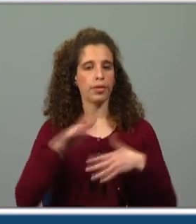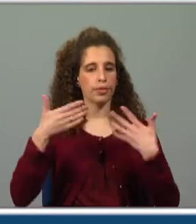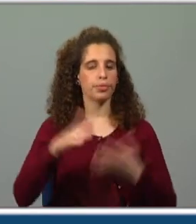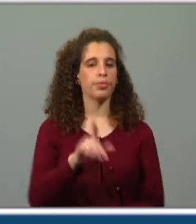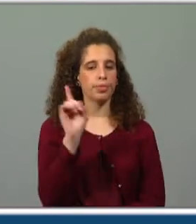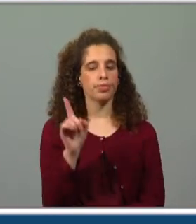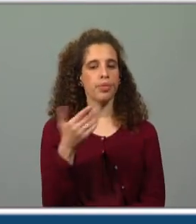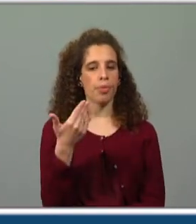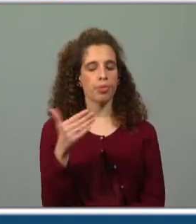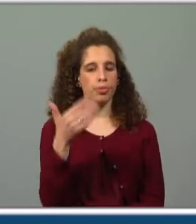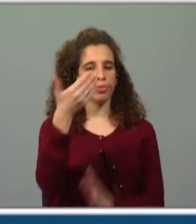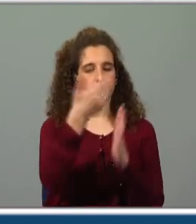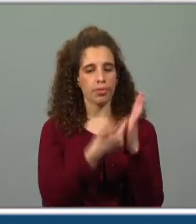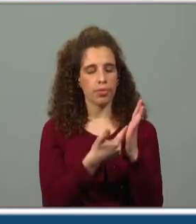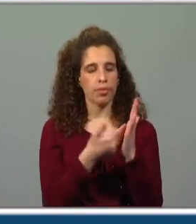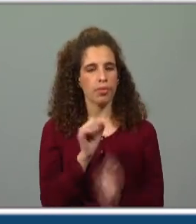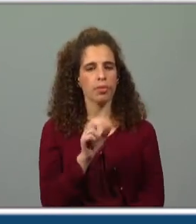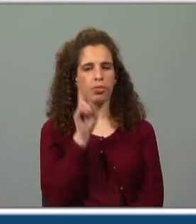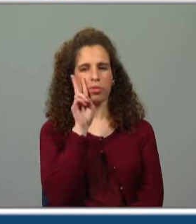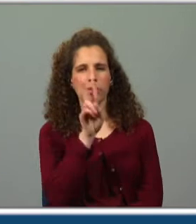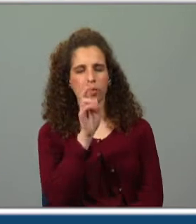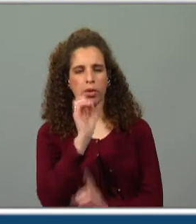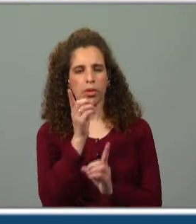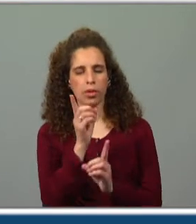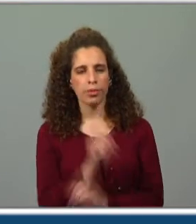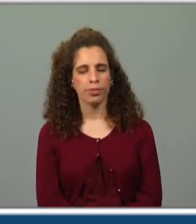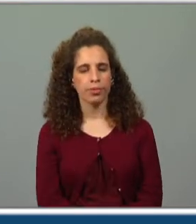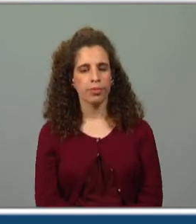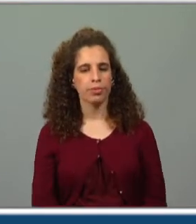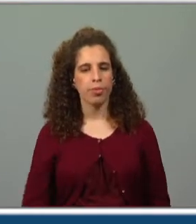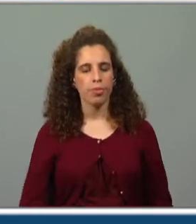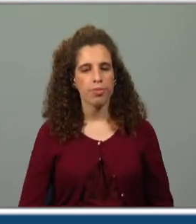aqui neste primeiro plano o conseguíamos observar mais próximos de nós seriam 在這個前景中，我們可以得到它靠近我們觀察將是